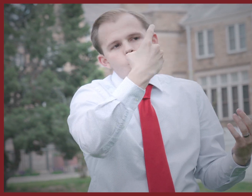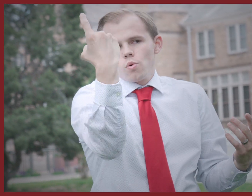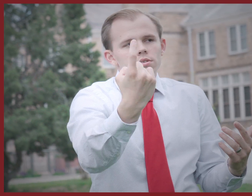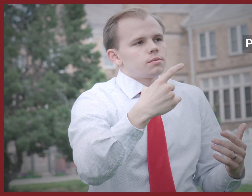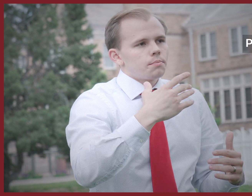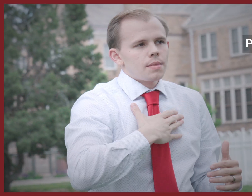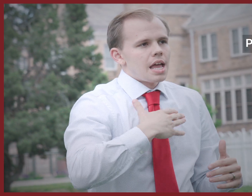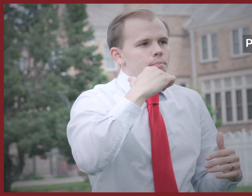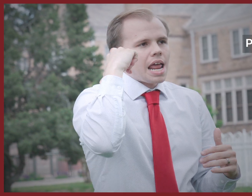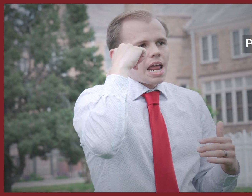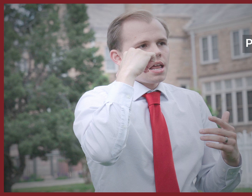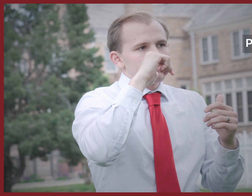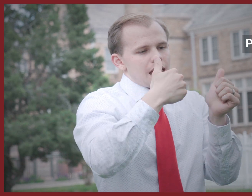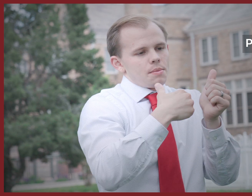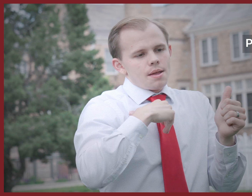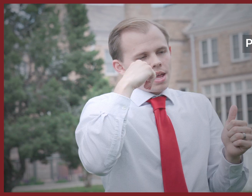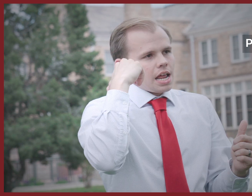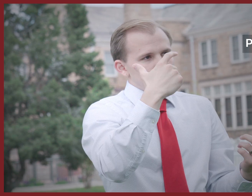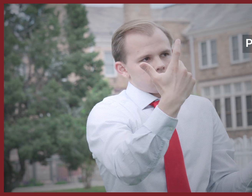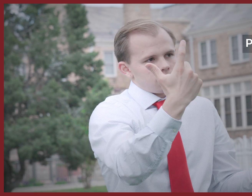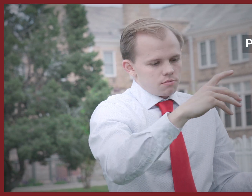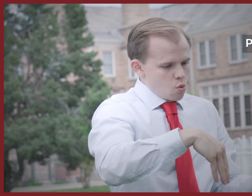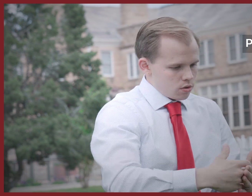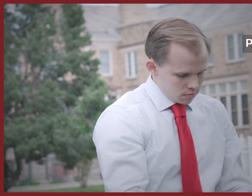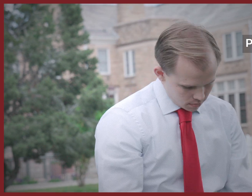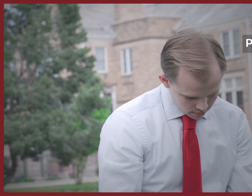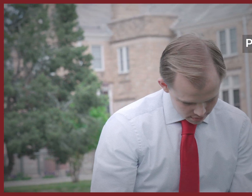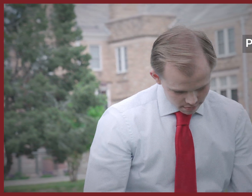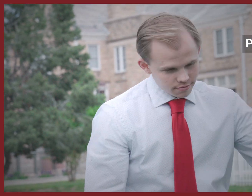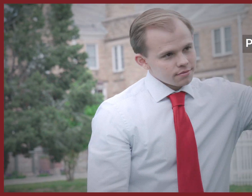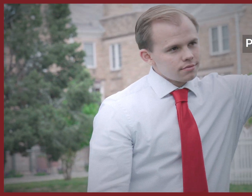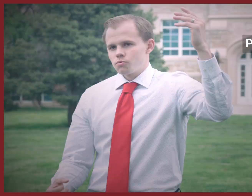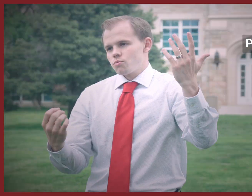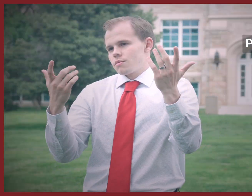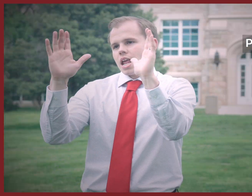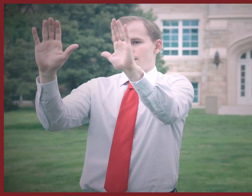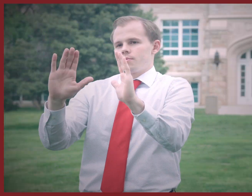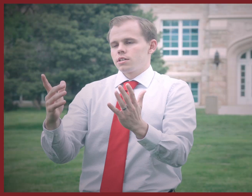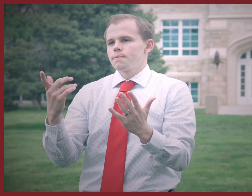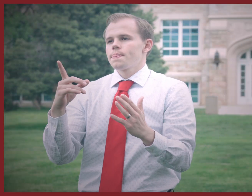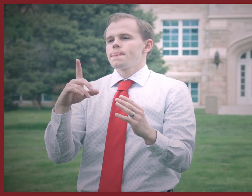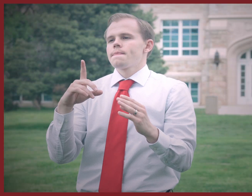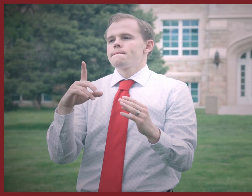que siempre estaban allí, apoyándome desde que era un niño pequeño y eso ha sido excelente.